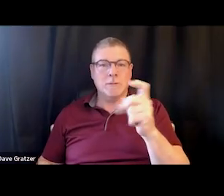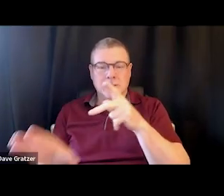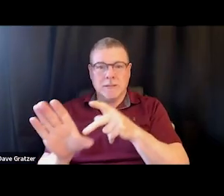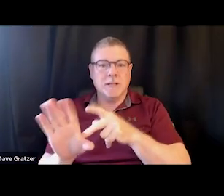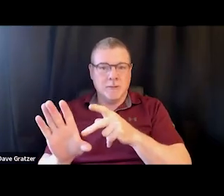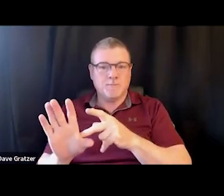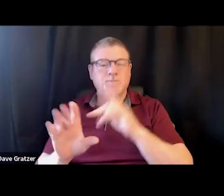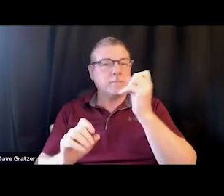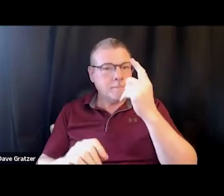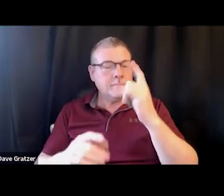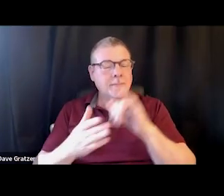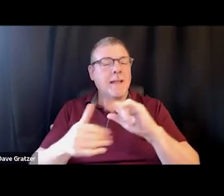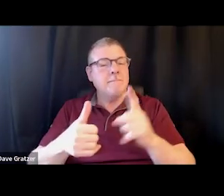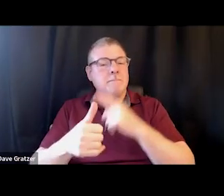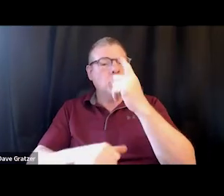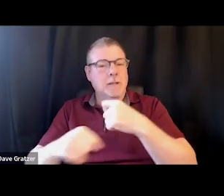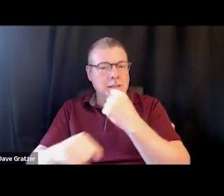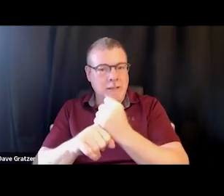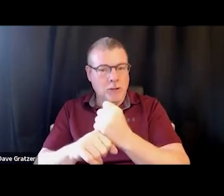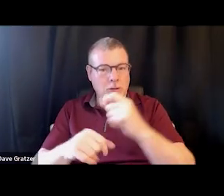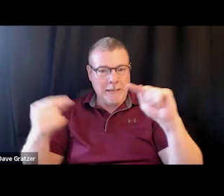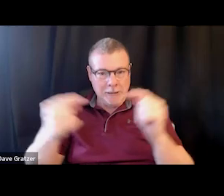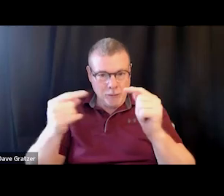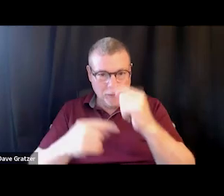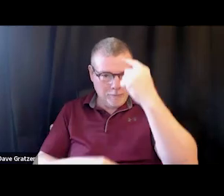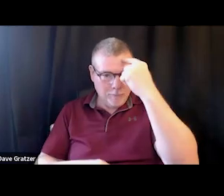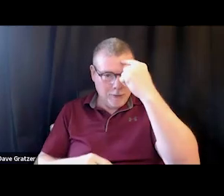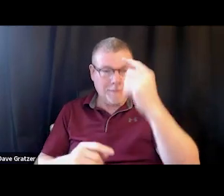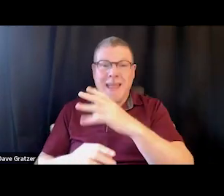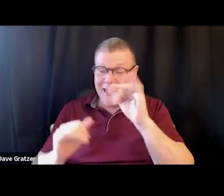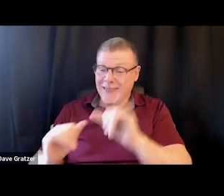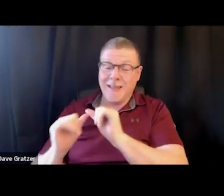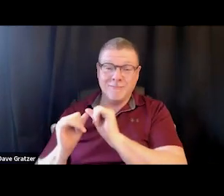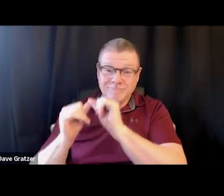durante el primer año de su lesión cerebral, y eso puede persistir a lo largo de su vida.